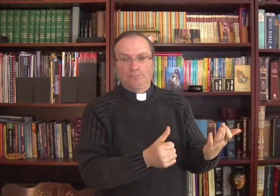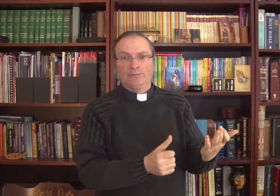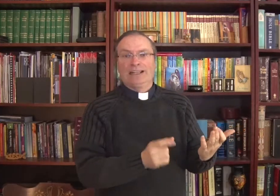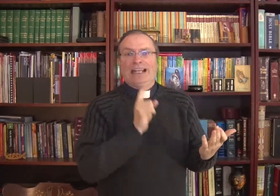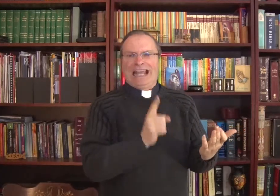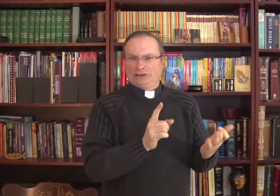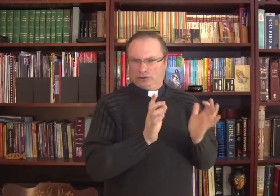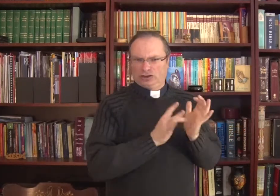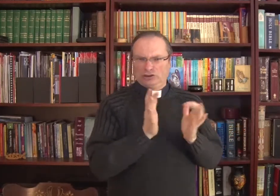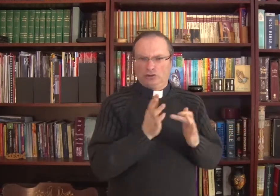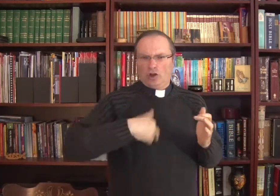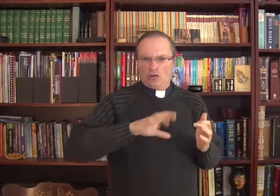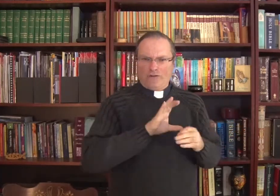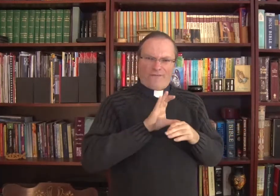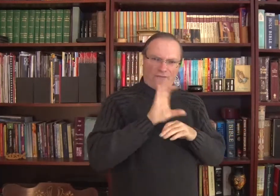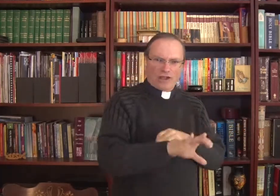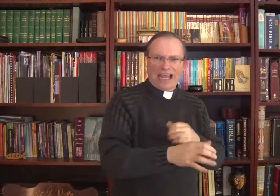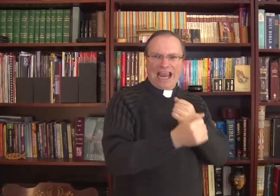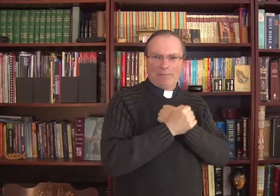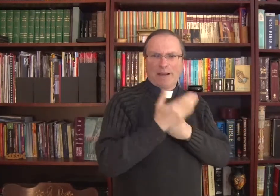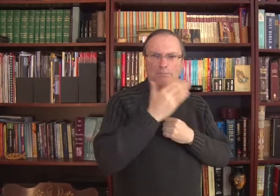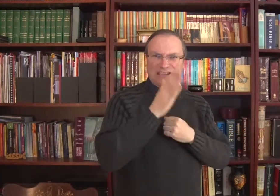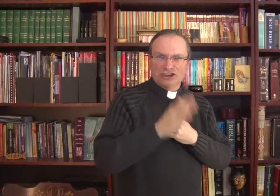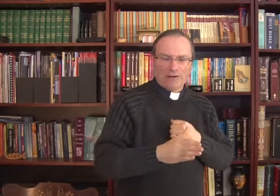Est-ce Jésus nous force à aimer les méchants?